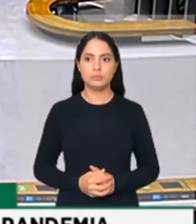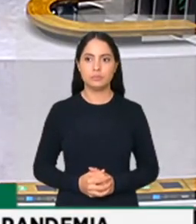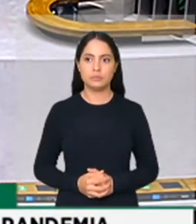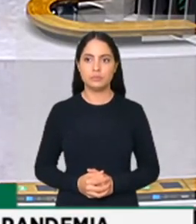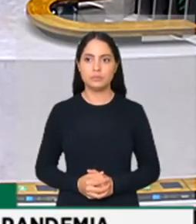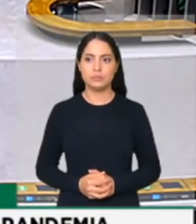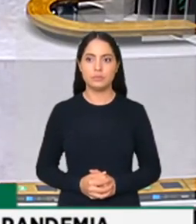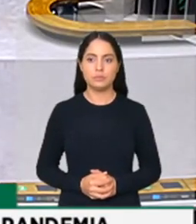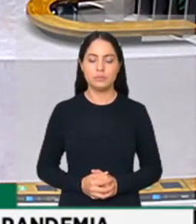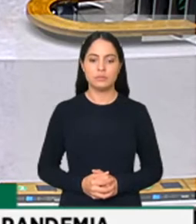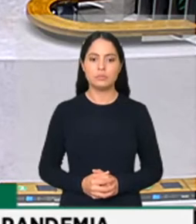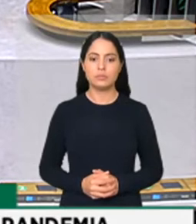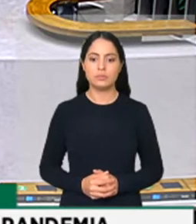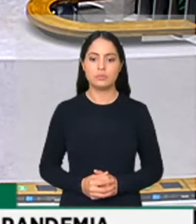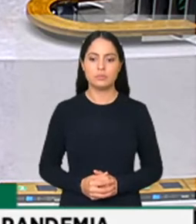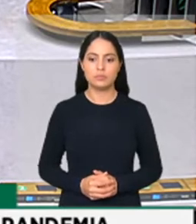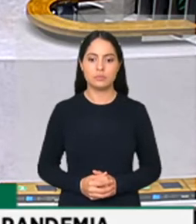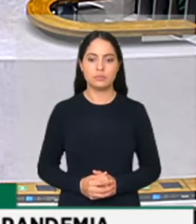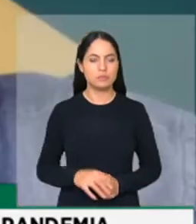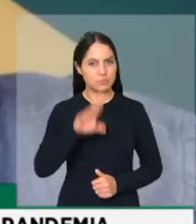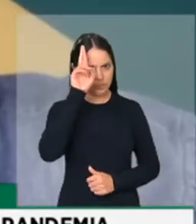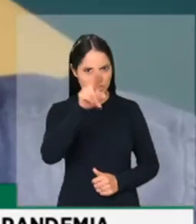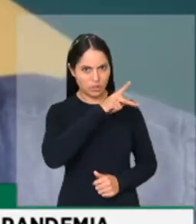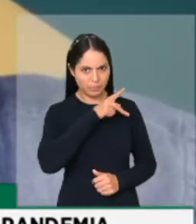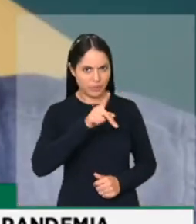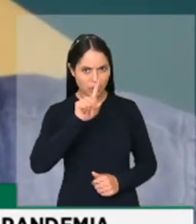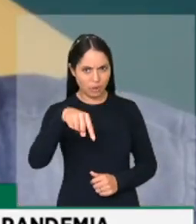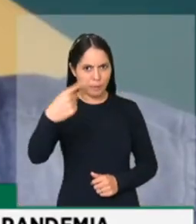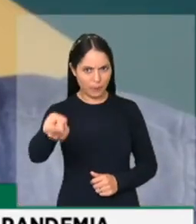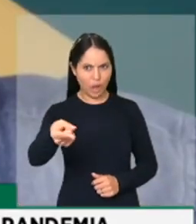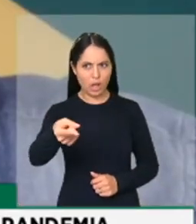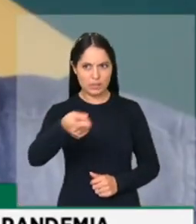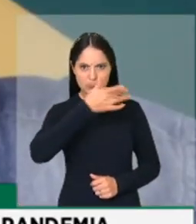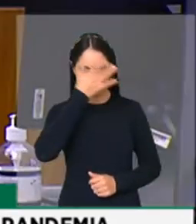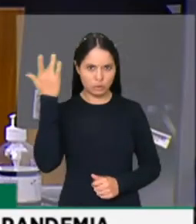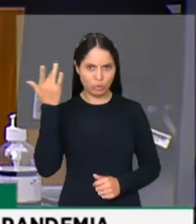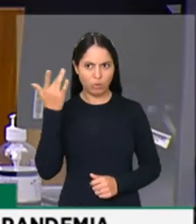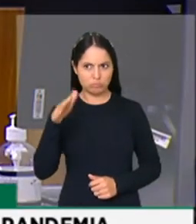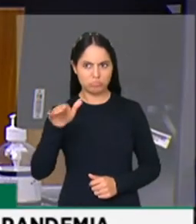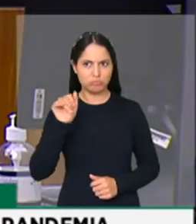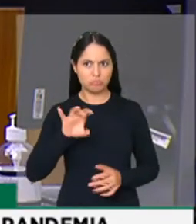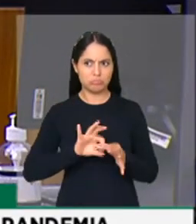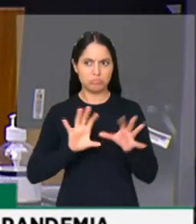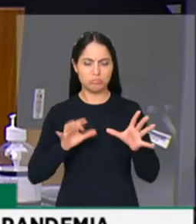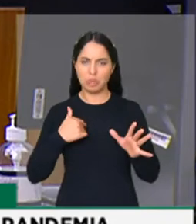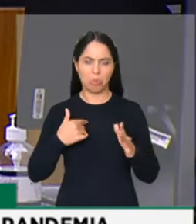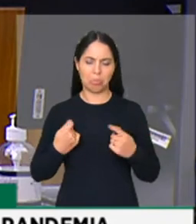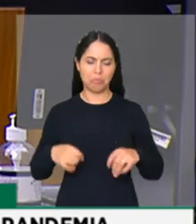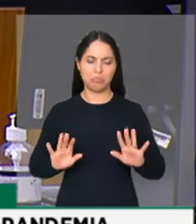TADEU. -- [DEPUTADO]: PRESIDENTE PODE CHAMAR O PRÓXIMO EU VOU ABRIR MÃO. [PRESIDENTE]: